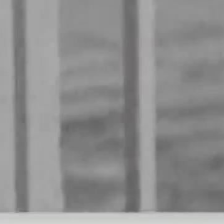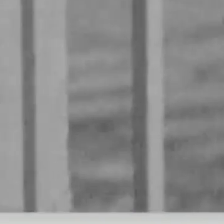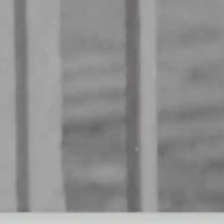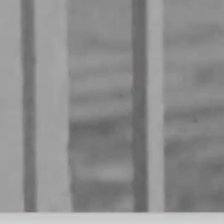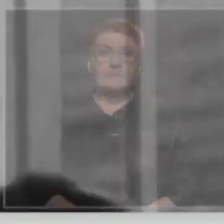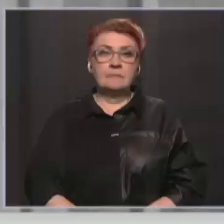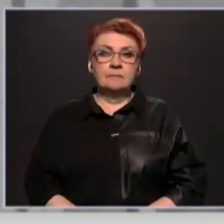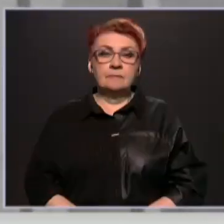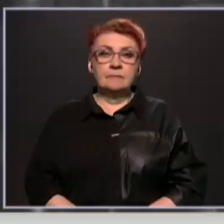[музыка]